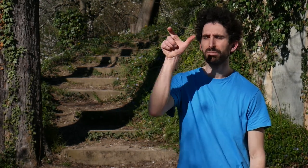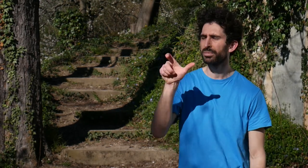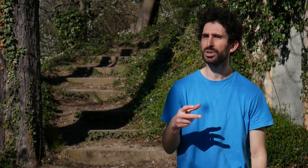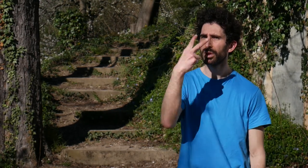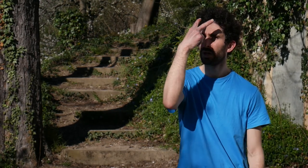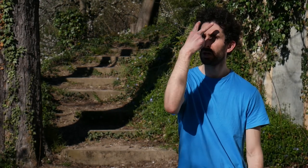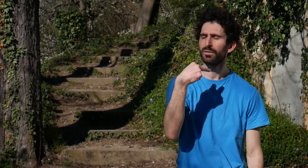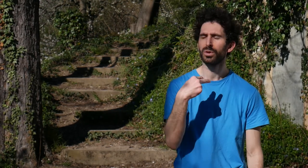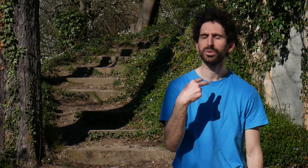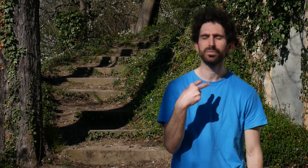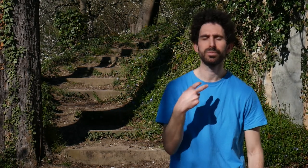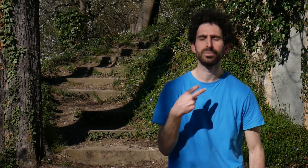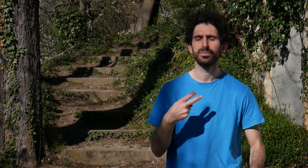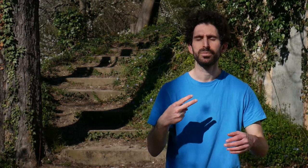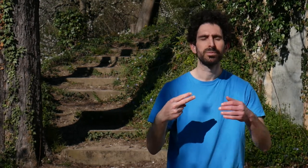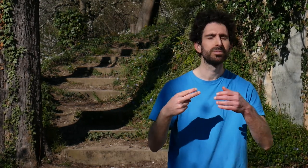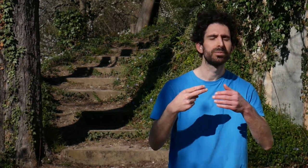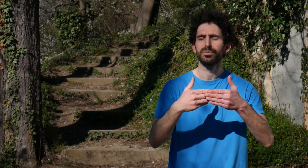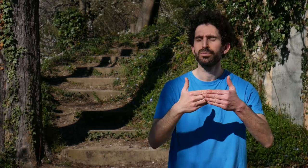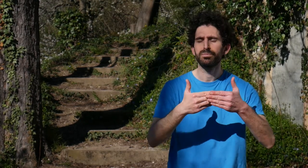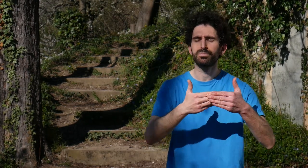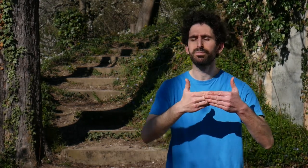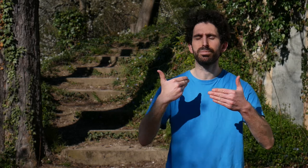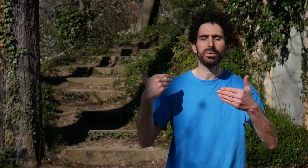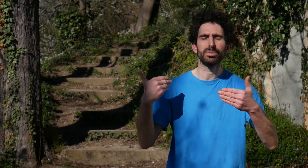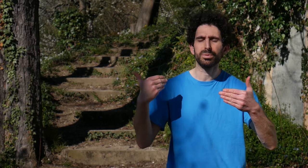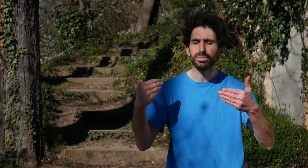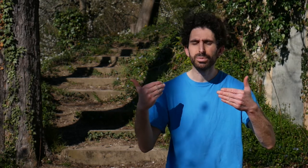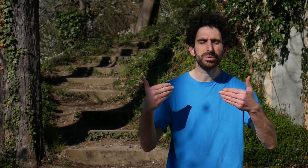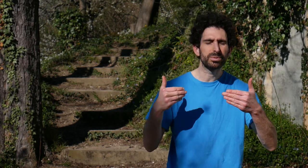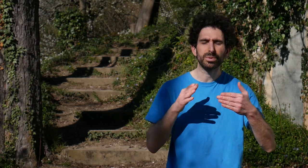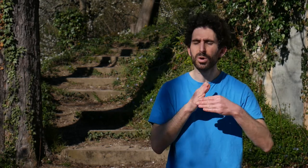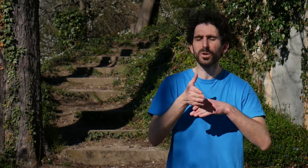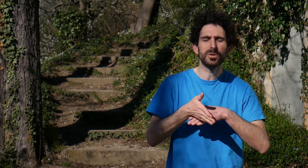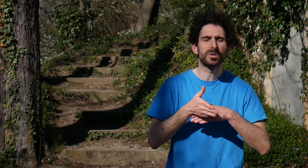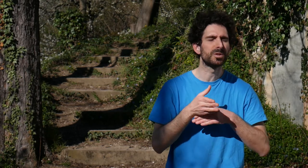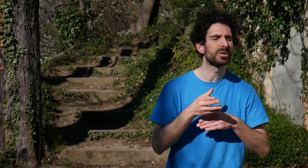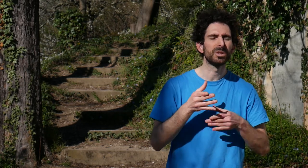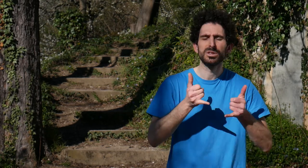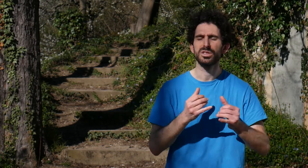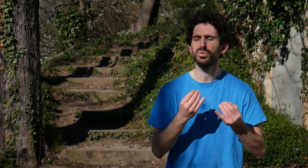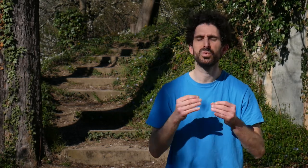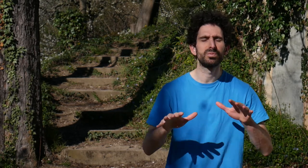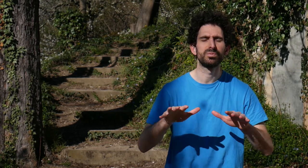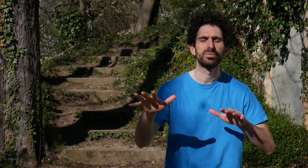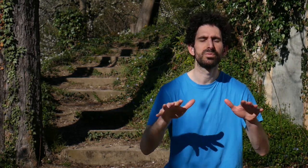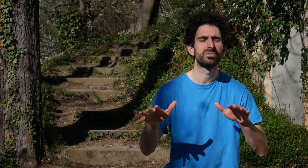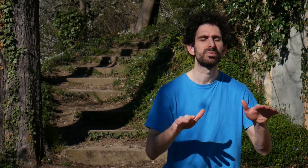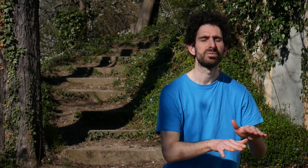une personne aveugle entre et cherche le siège à tâtons.